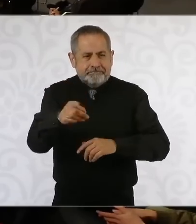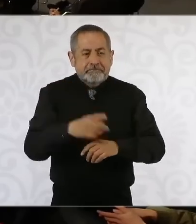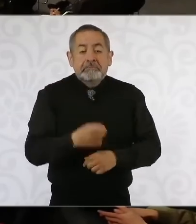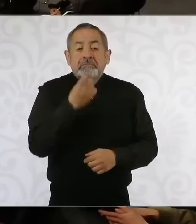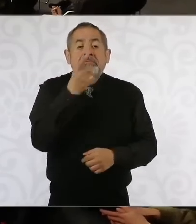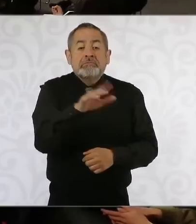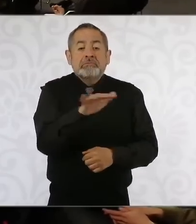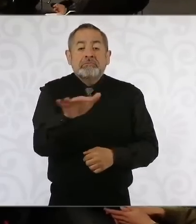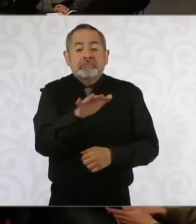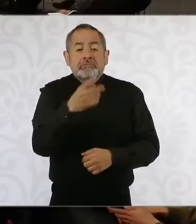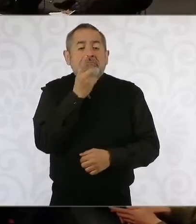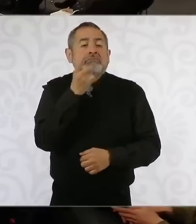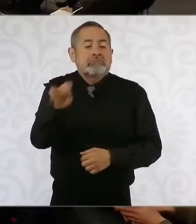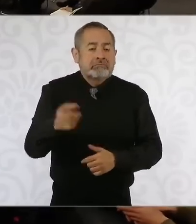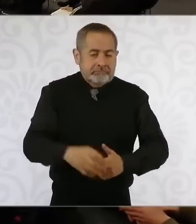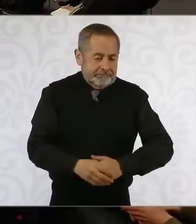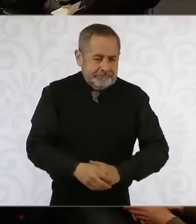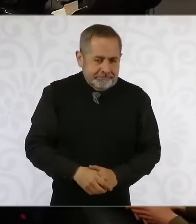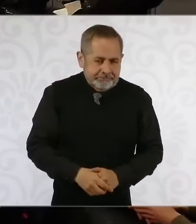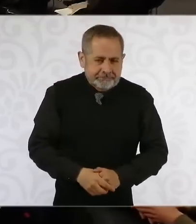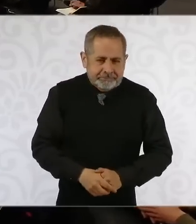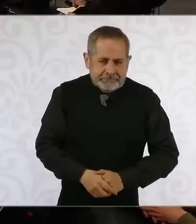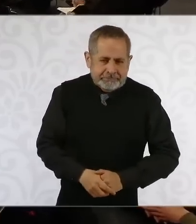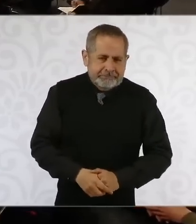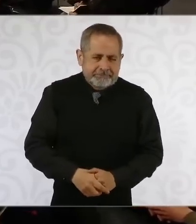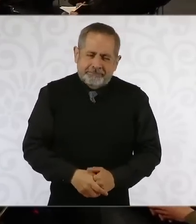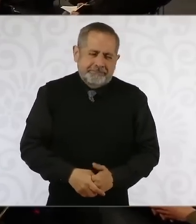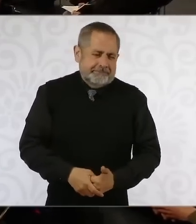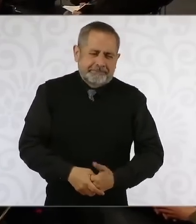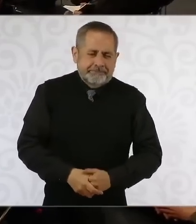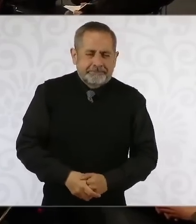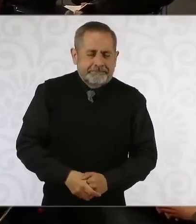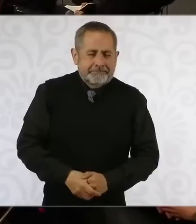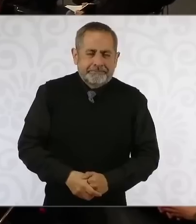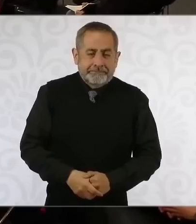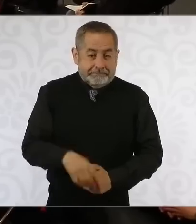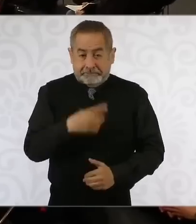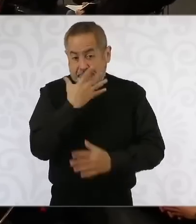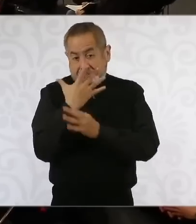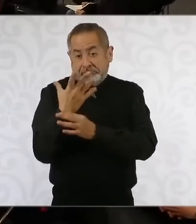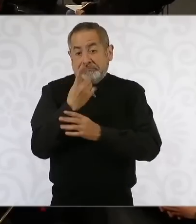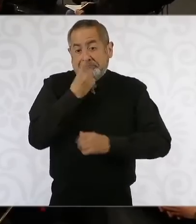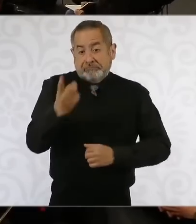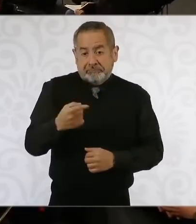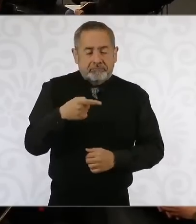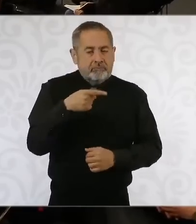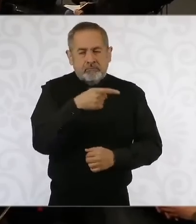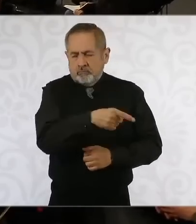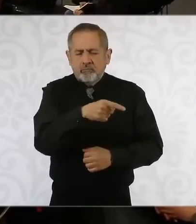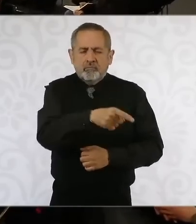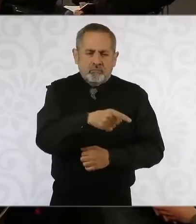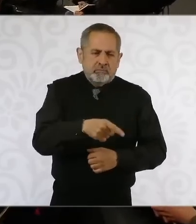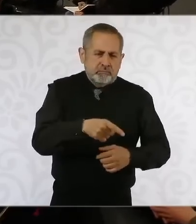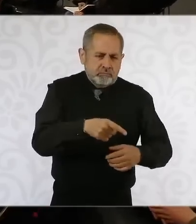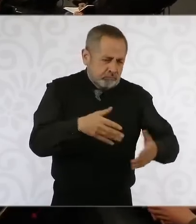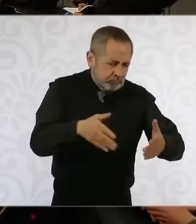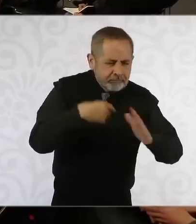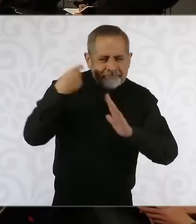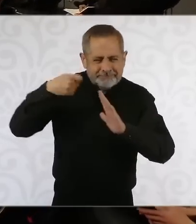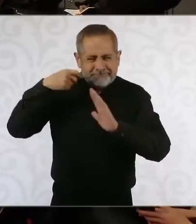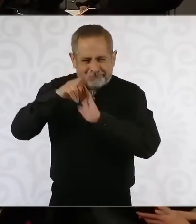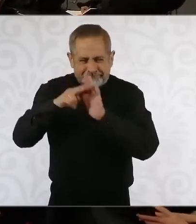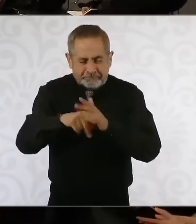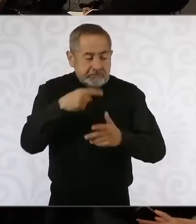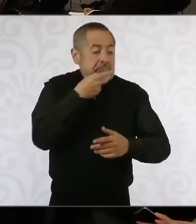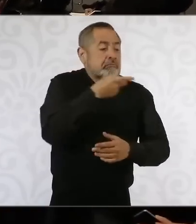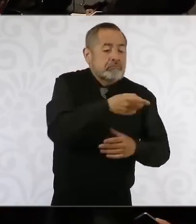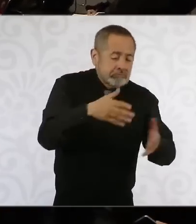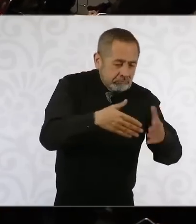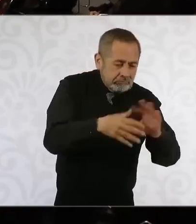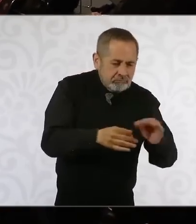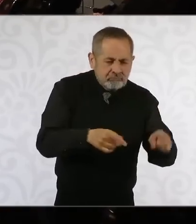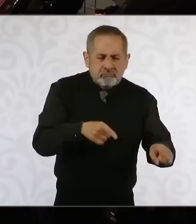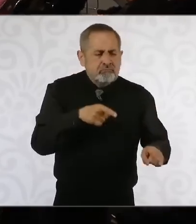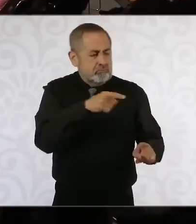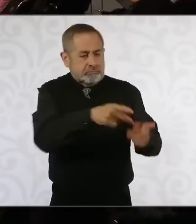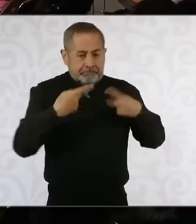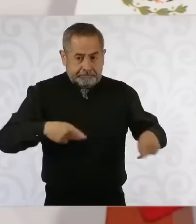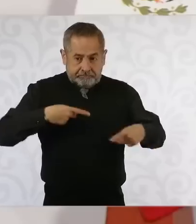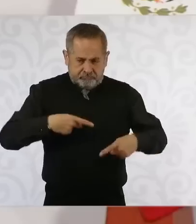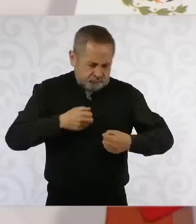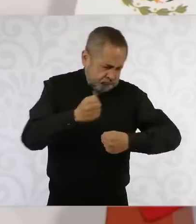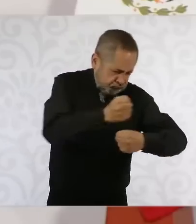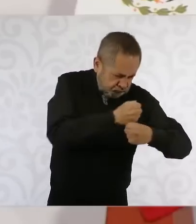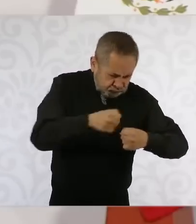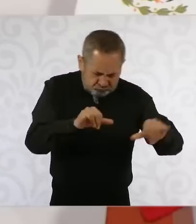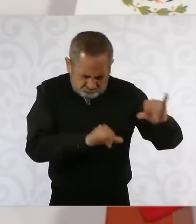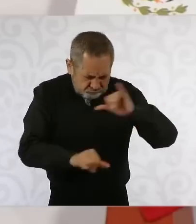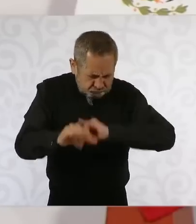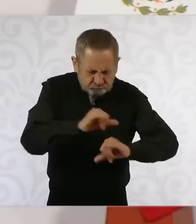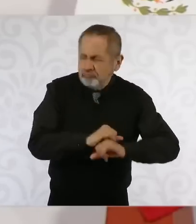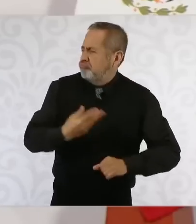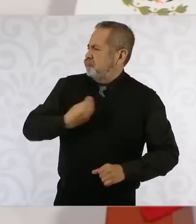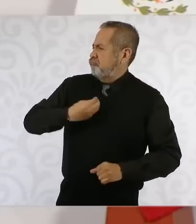nota dice que quien fabricaba esto que estaba en el tenía tolerancia a la droga letal Bueno si